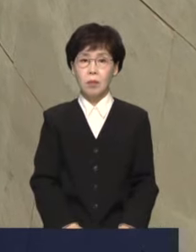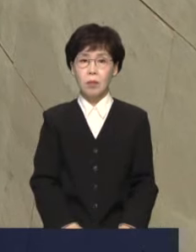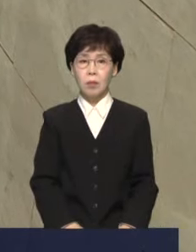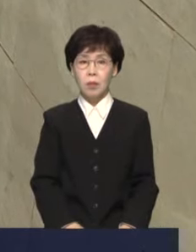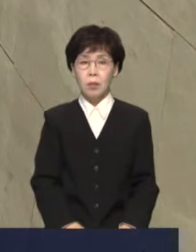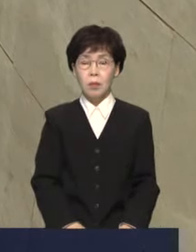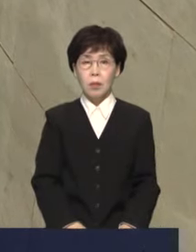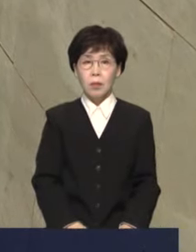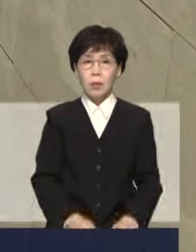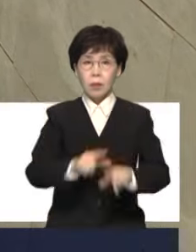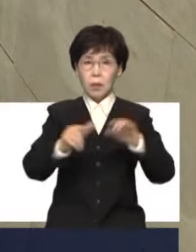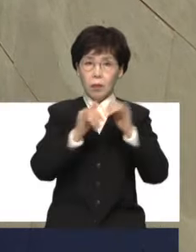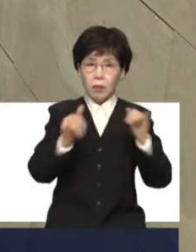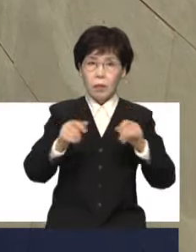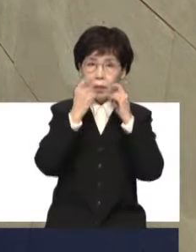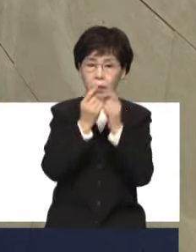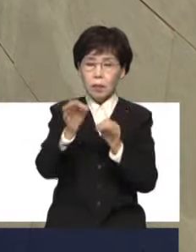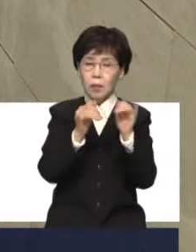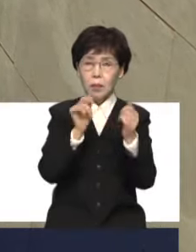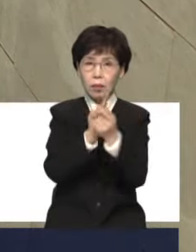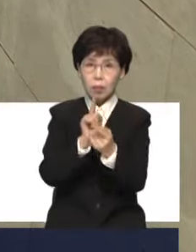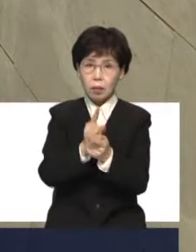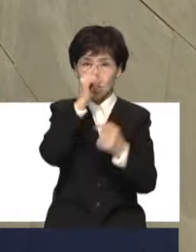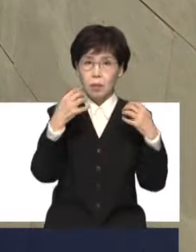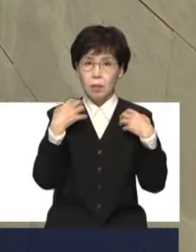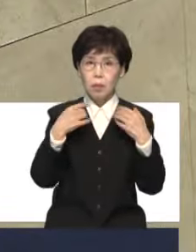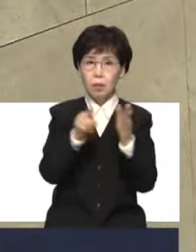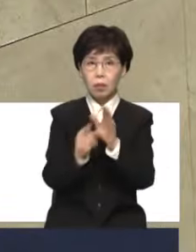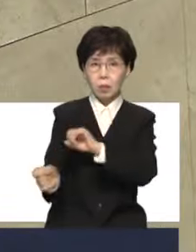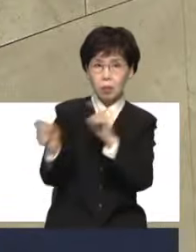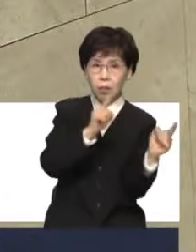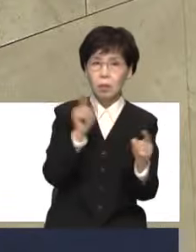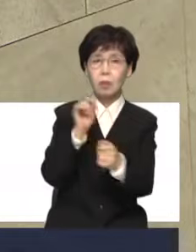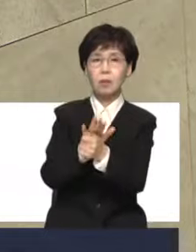(기자) 서민과 소상공인을 대상으로 한 정부의 신용회복 신속 지원 조치가